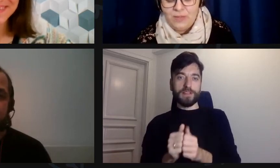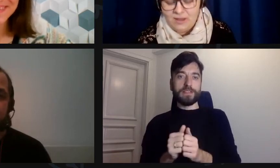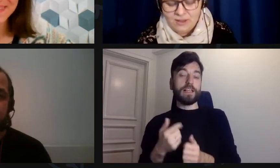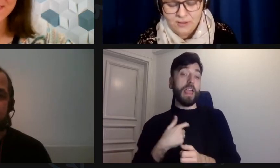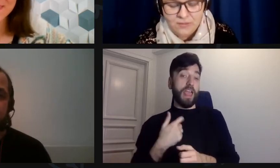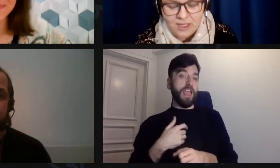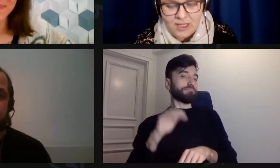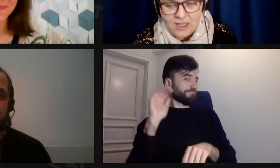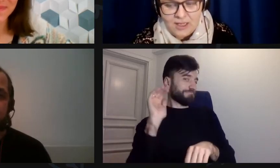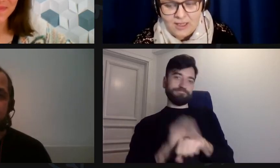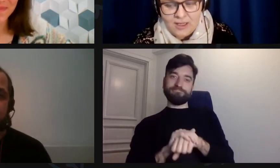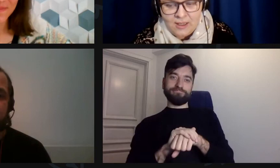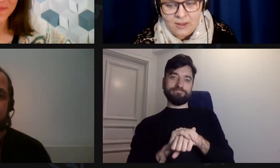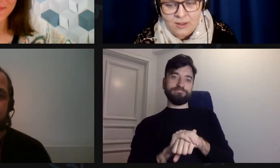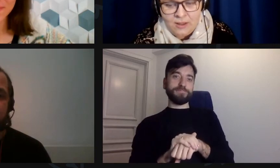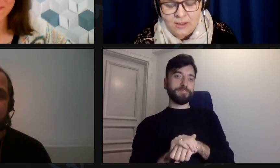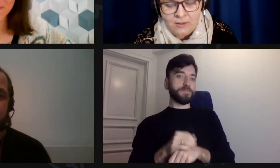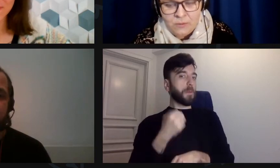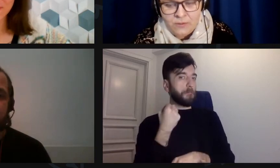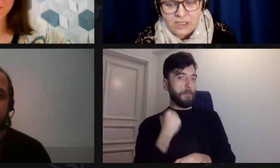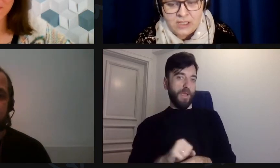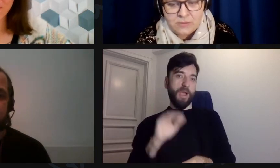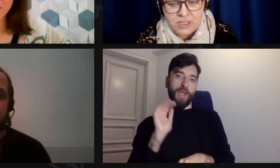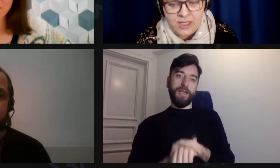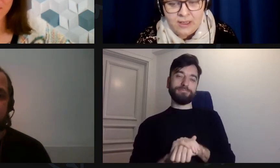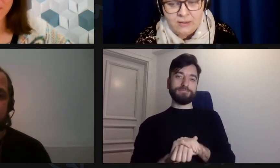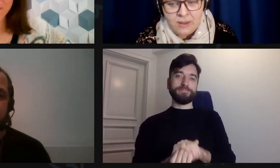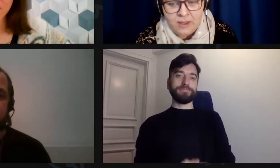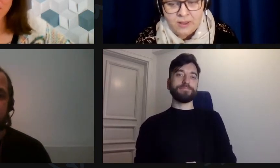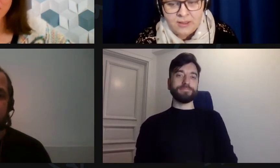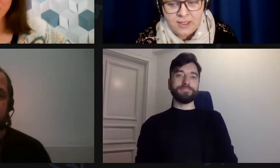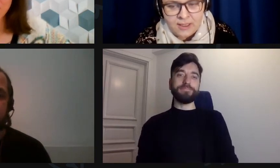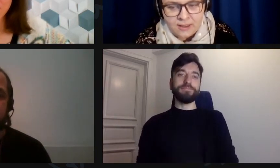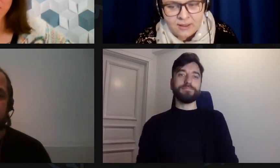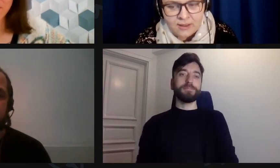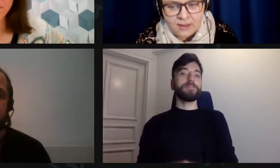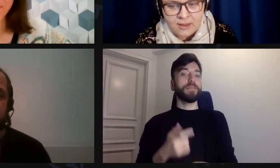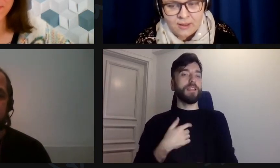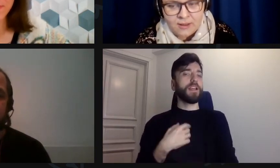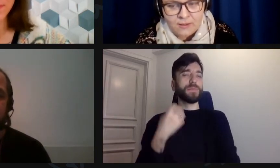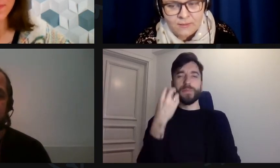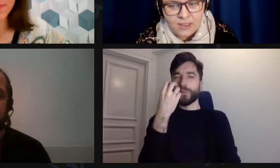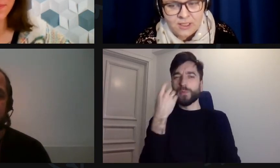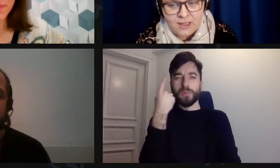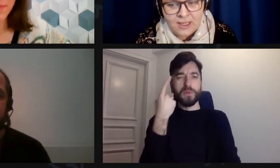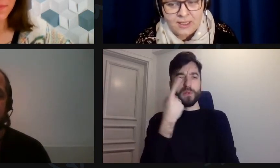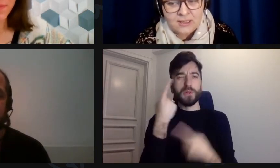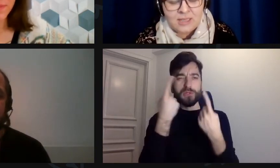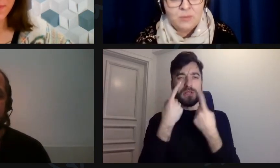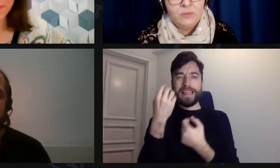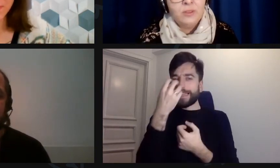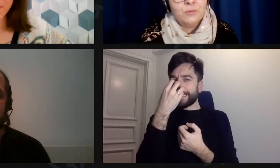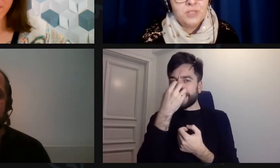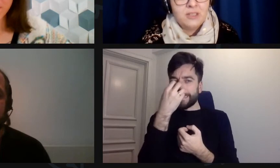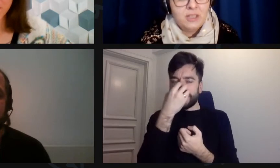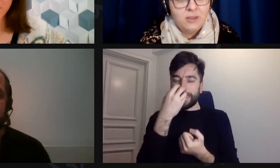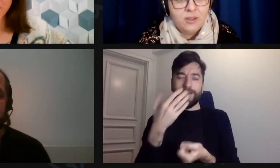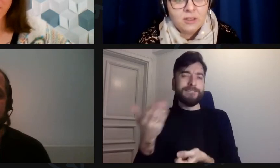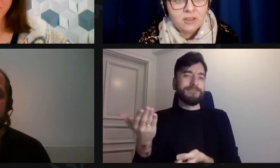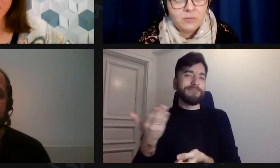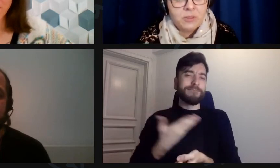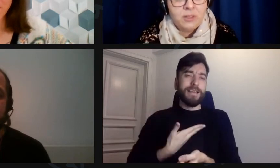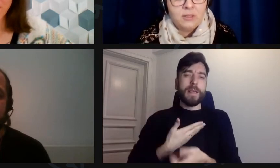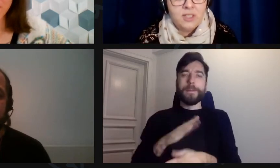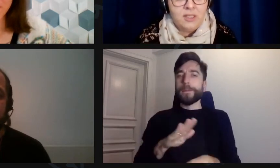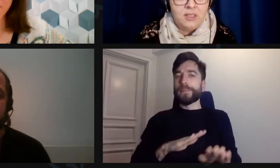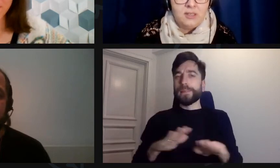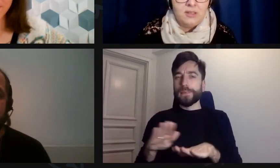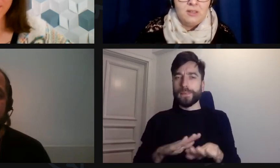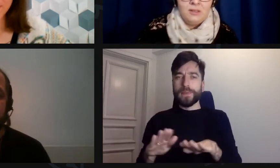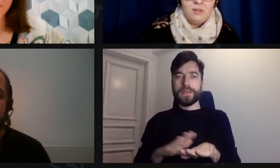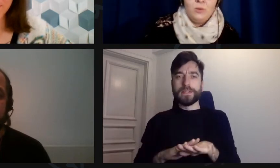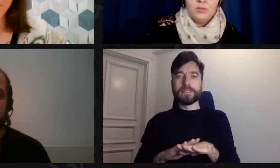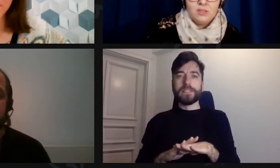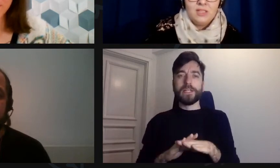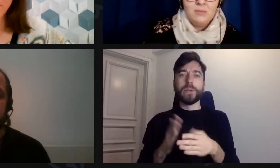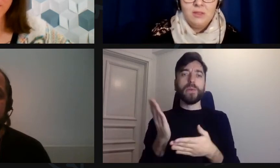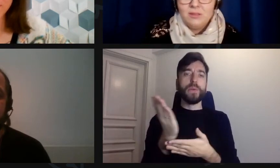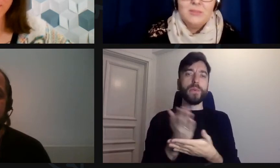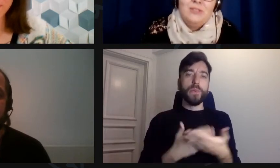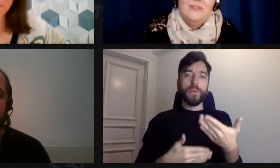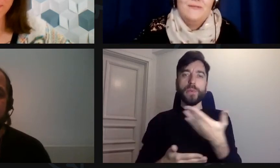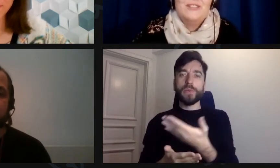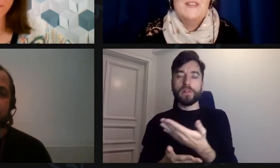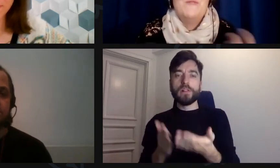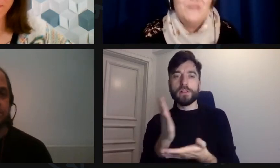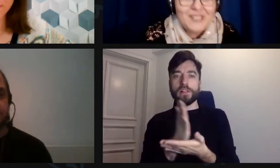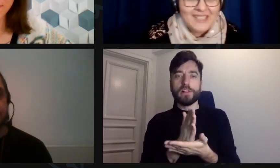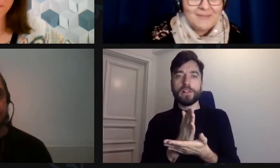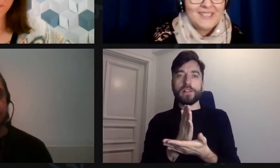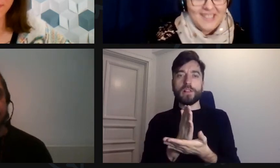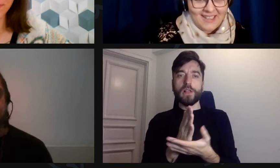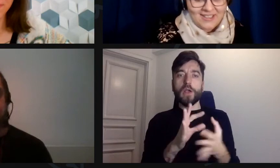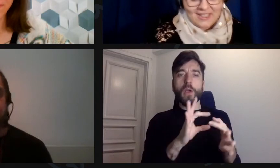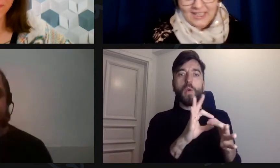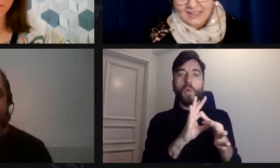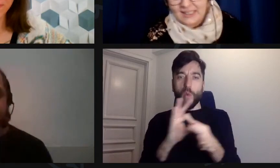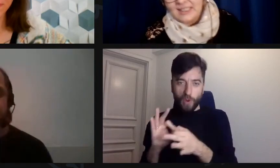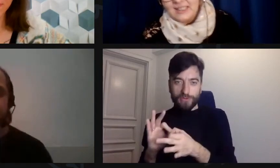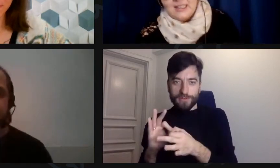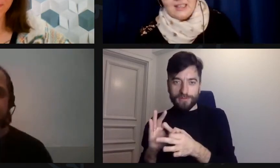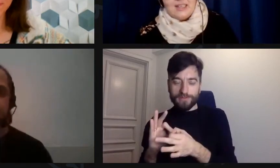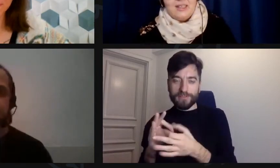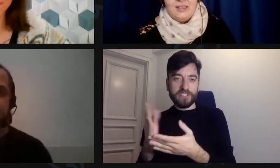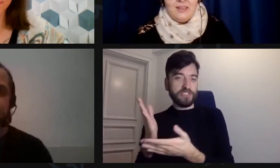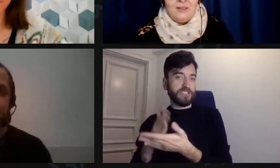Katarzyna – zgadzam się, bardzo. Uważam, że cyrk właśnie daje niesamowitą przestrzeń do tego, żeby łączyć zamiast dzielić.